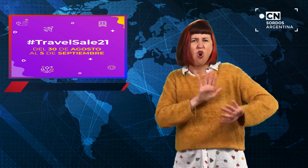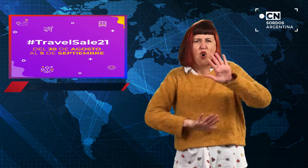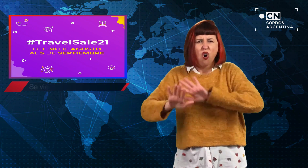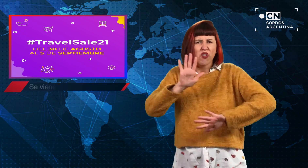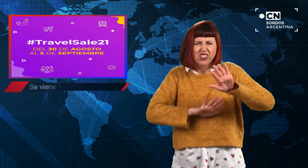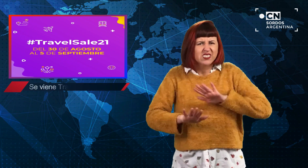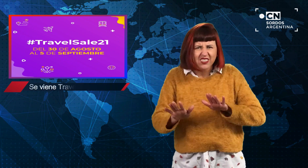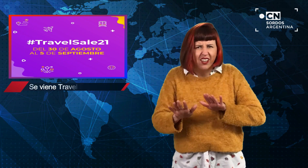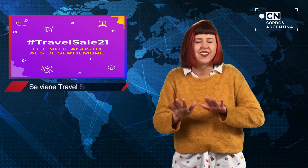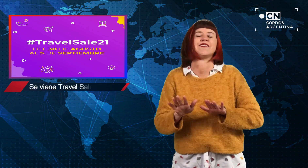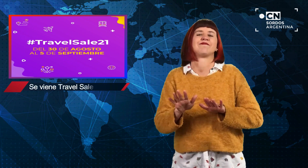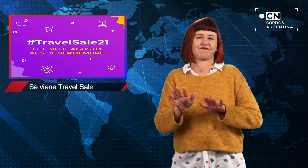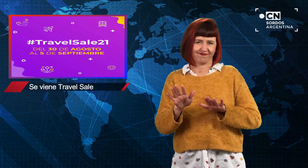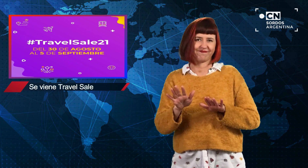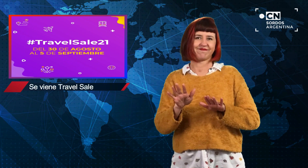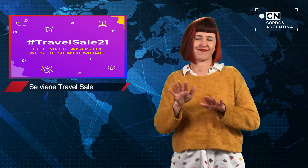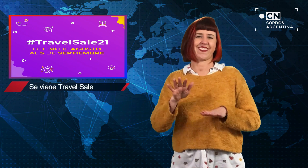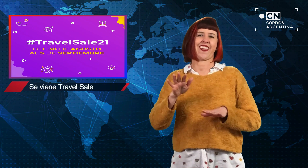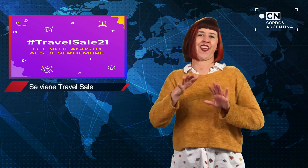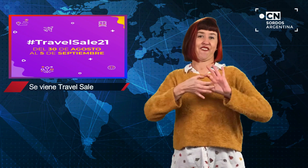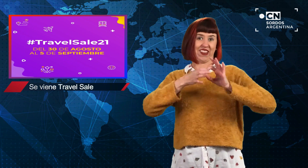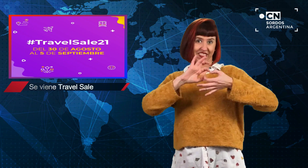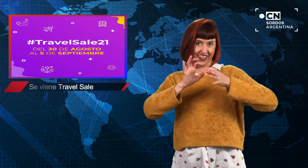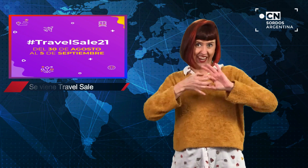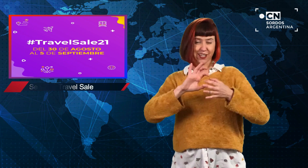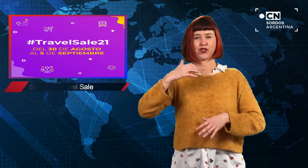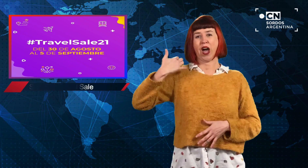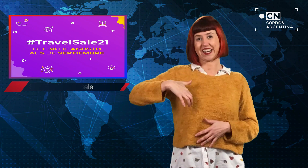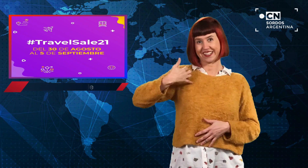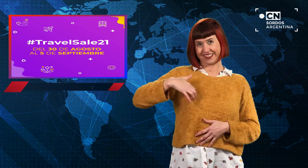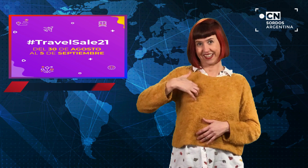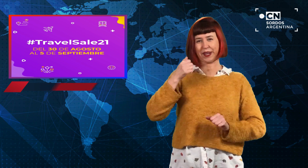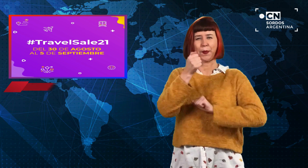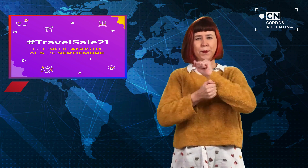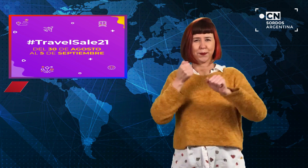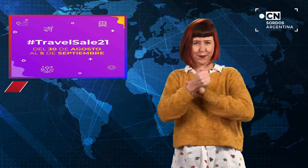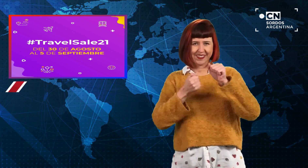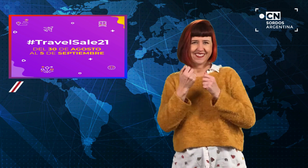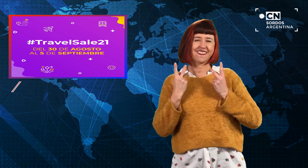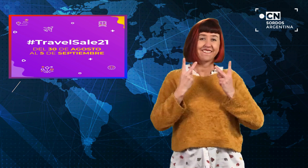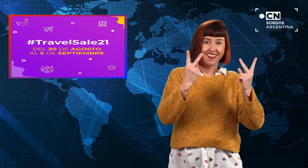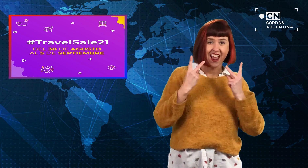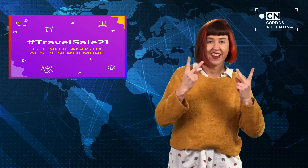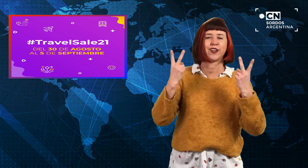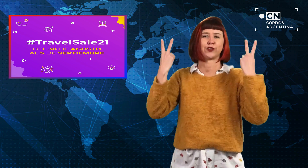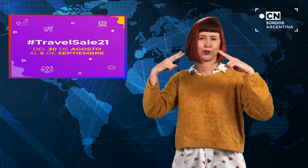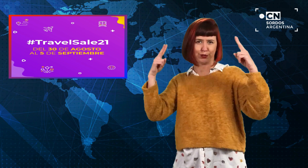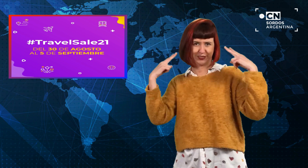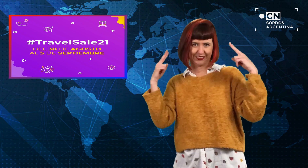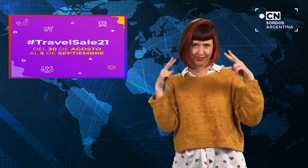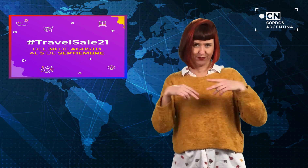Y serán organizadas por la Federación Argentina de Empresas de Viajes y Turismo,